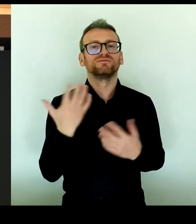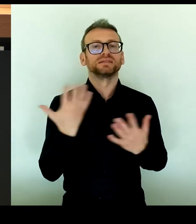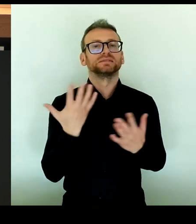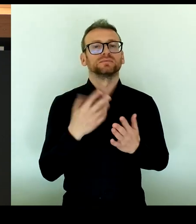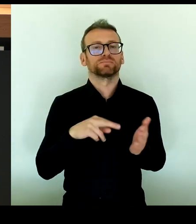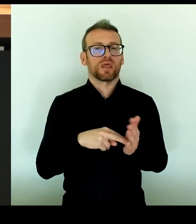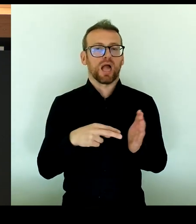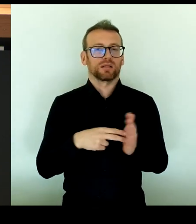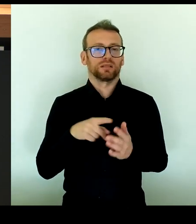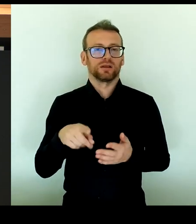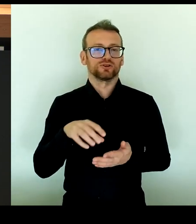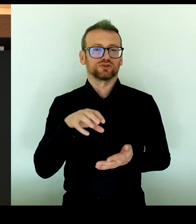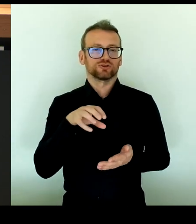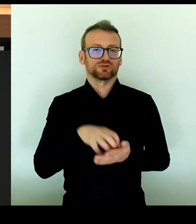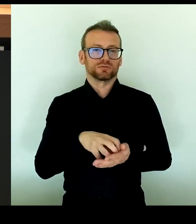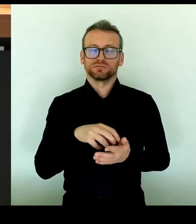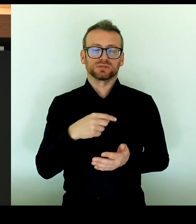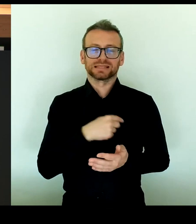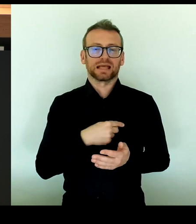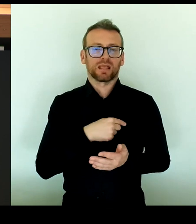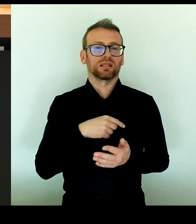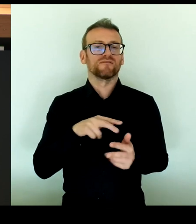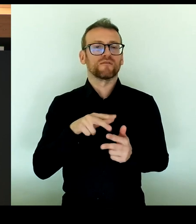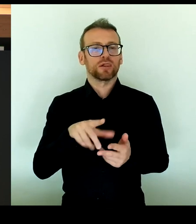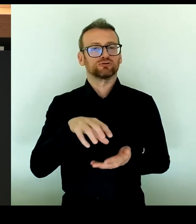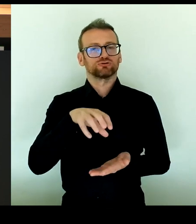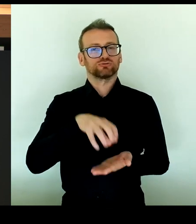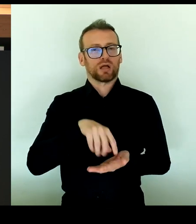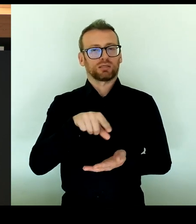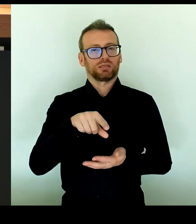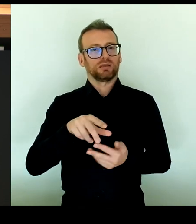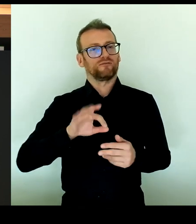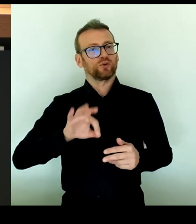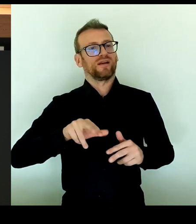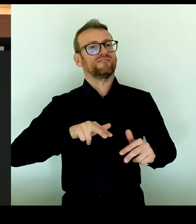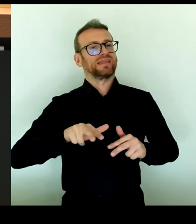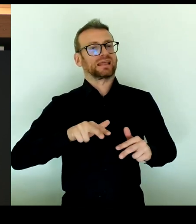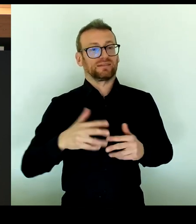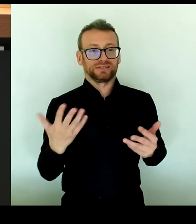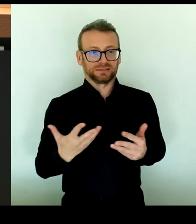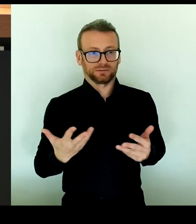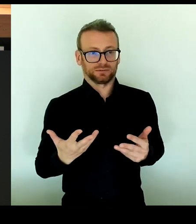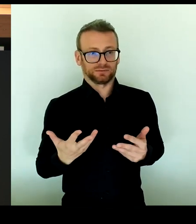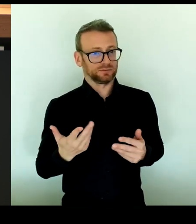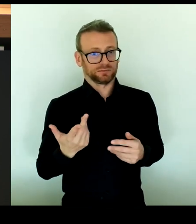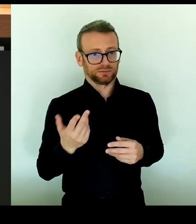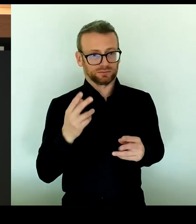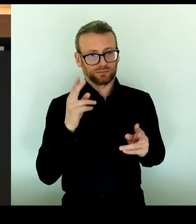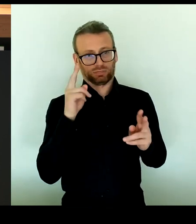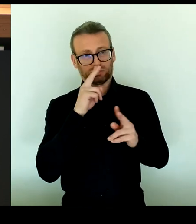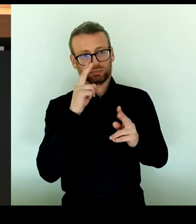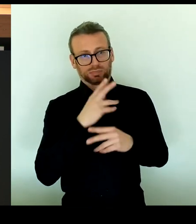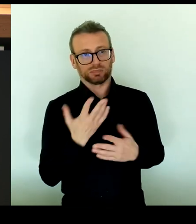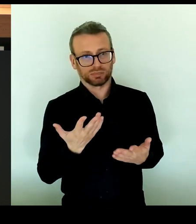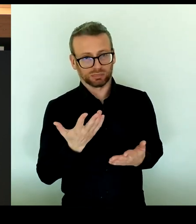für das, was hier passiert. Dann sagen Sie, da sind ja noch gar keine Wohnungen also können wir doch noch gar nicht planen.